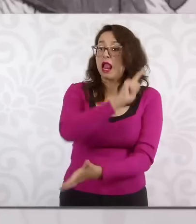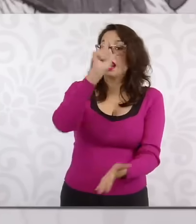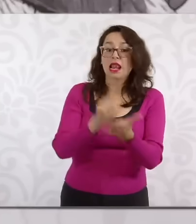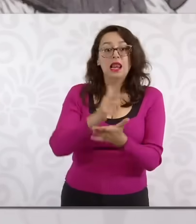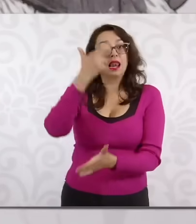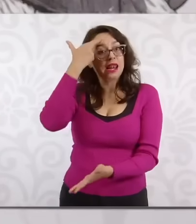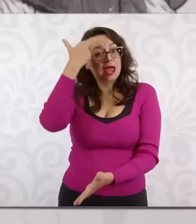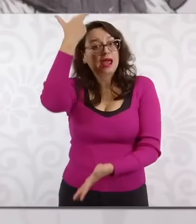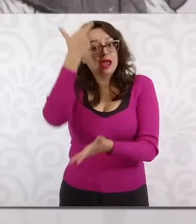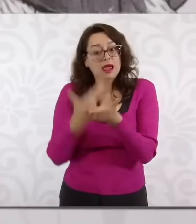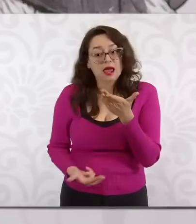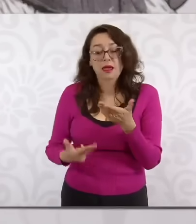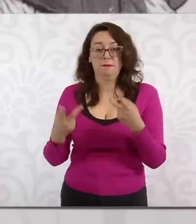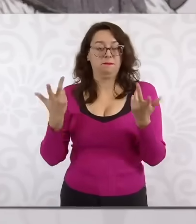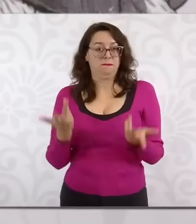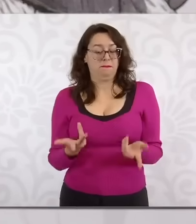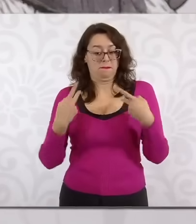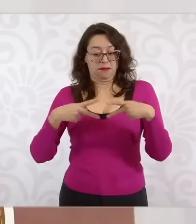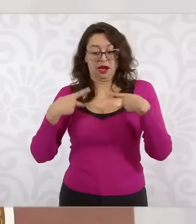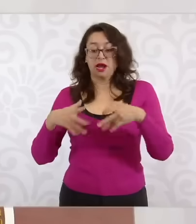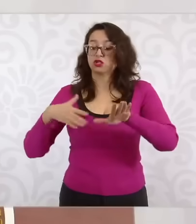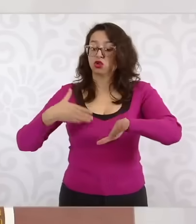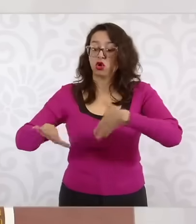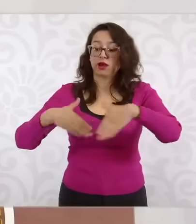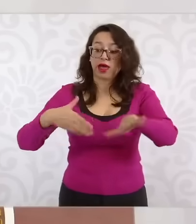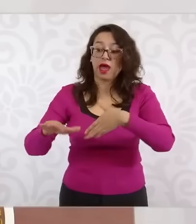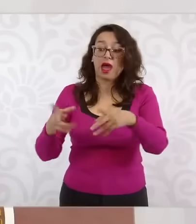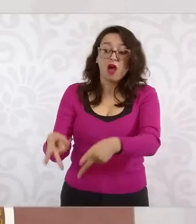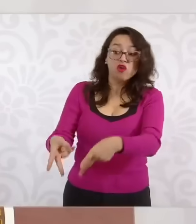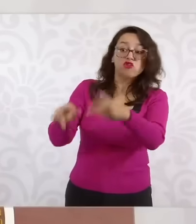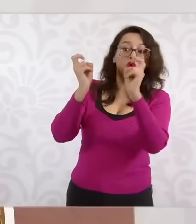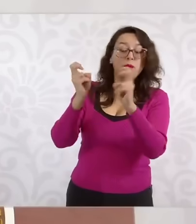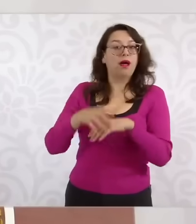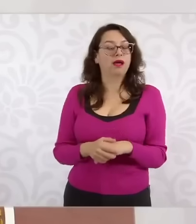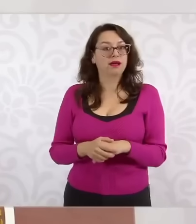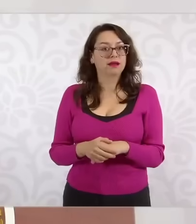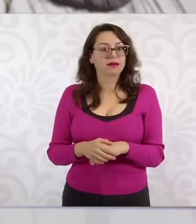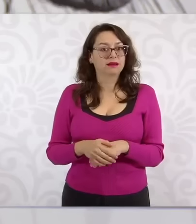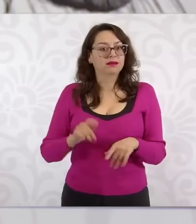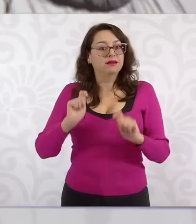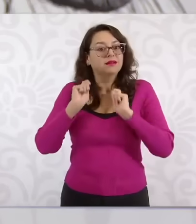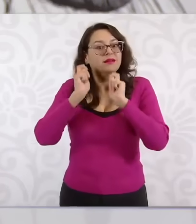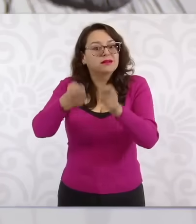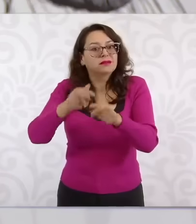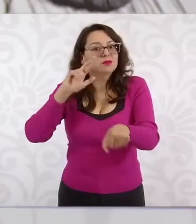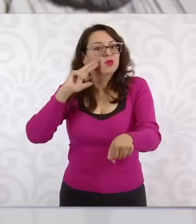para el gabinete de seguridad federal atender el robo a transunte en un municipio. Tiene que